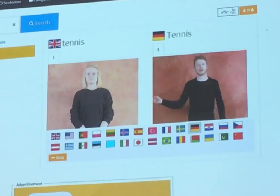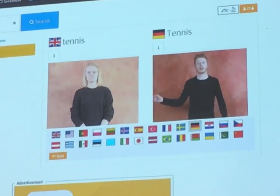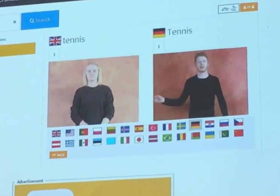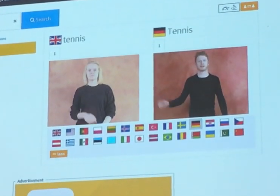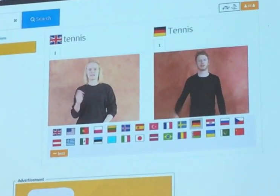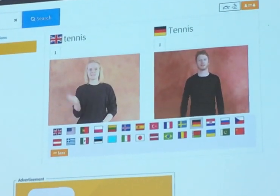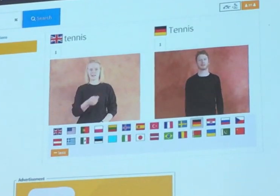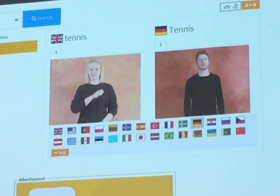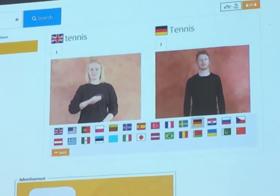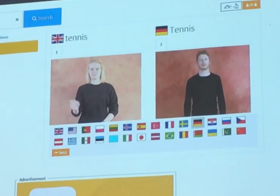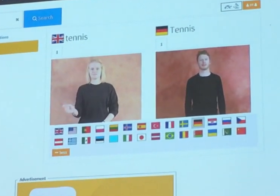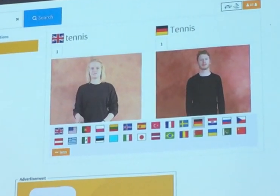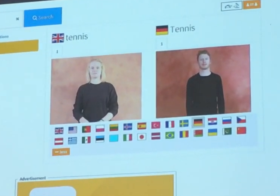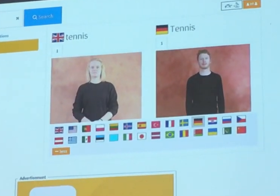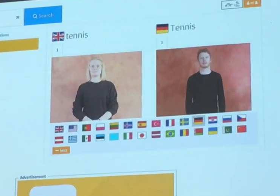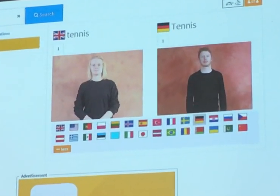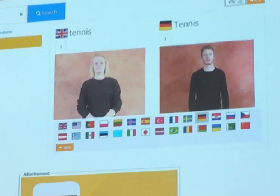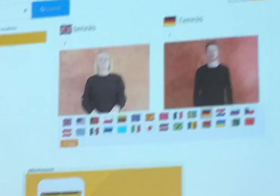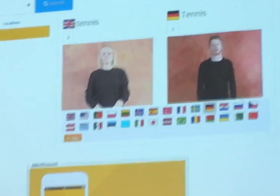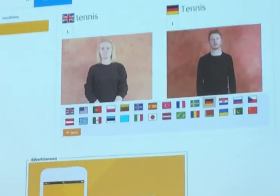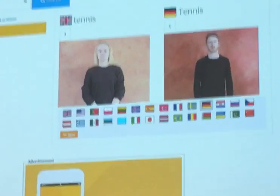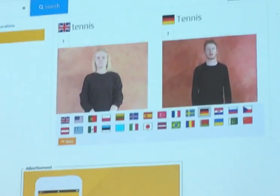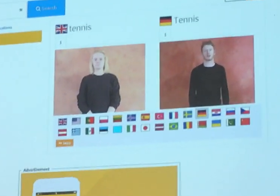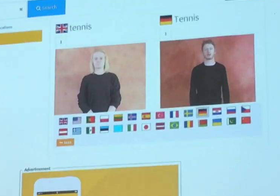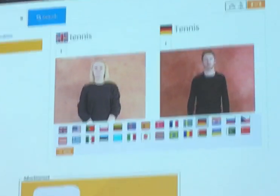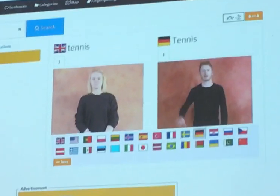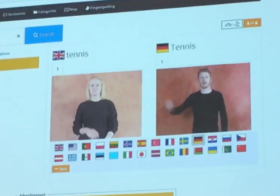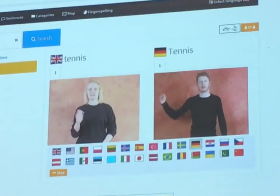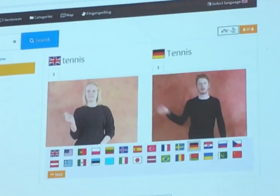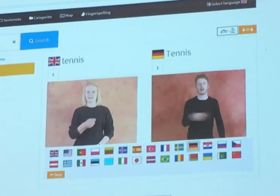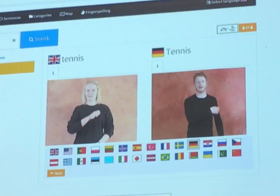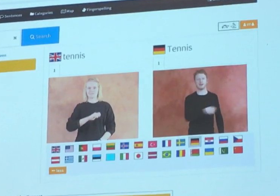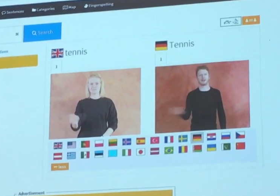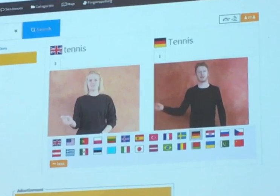Wir haben es hier in BSL, in British Sign Language und in DGS hier. Wenn wir also über die Idee der Sprachökonomie nachdenken,